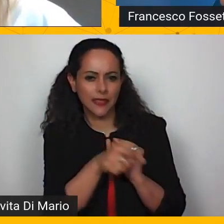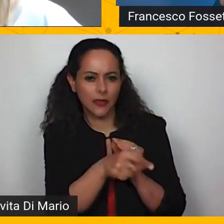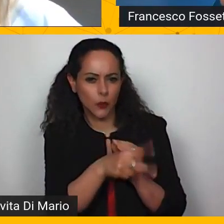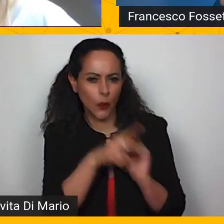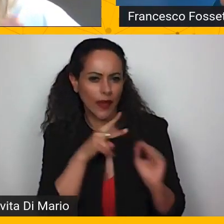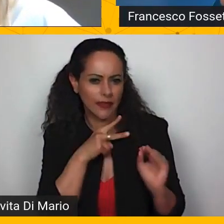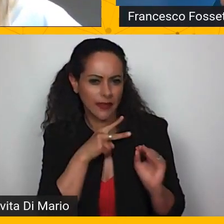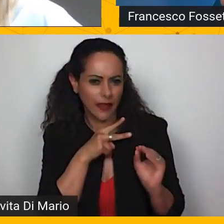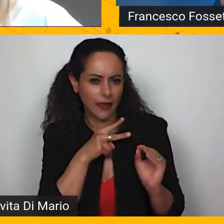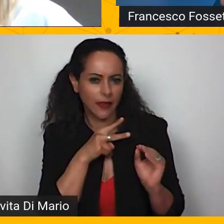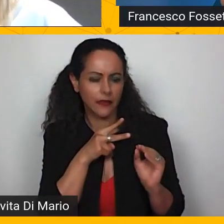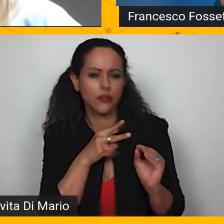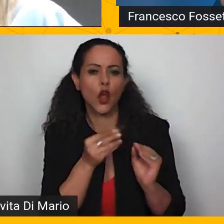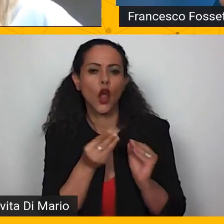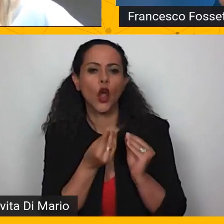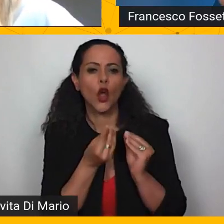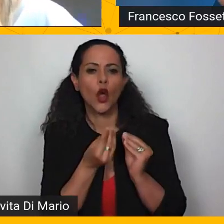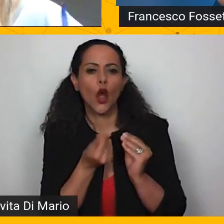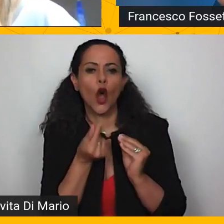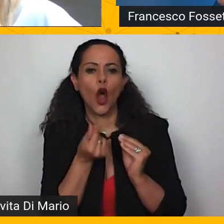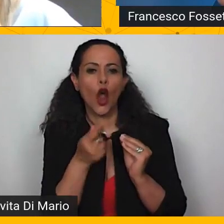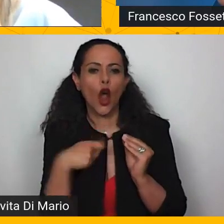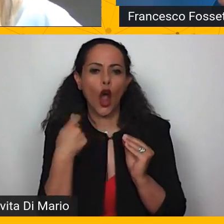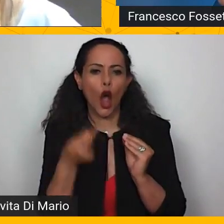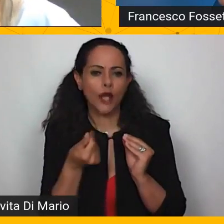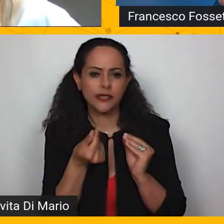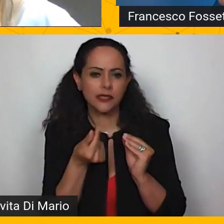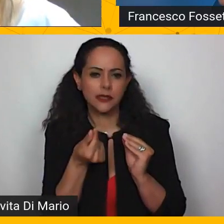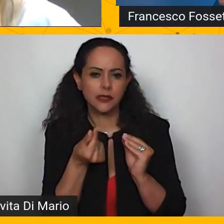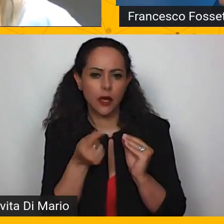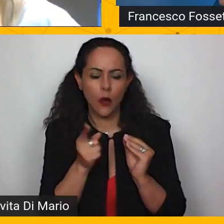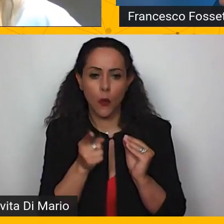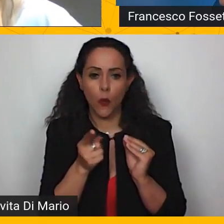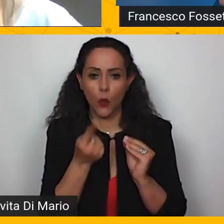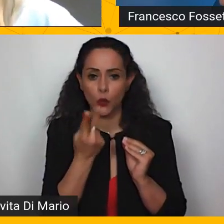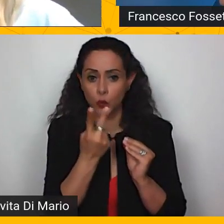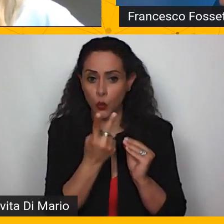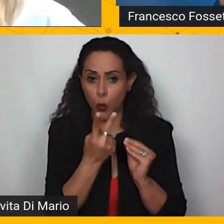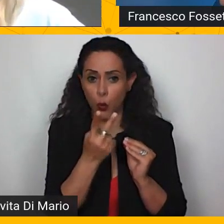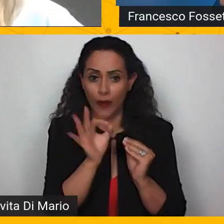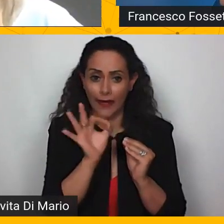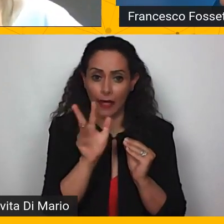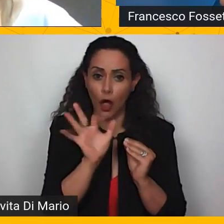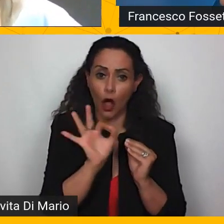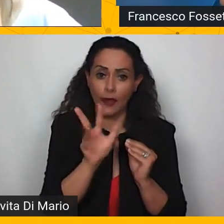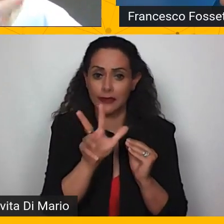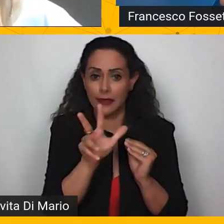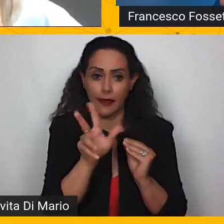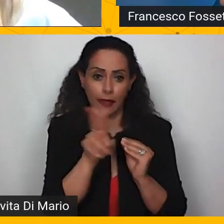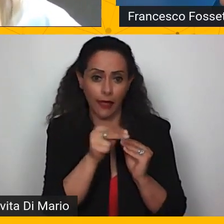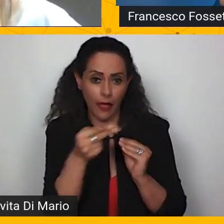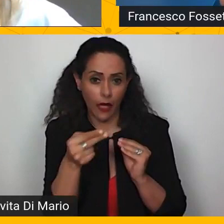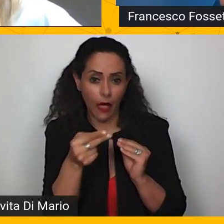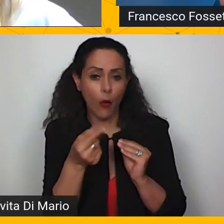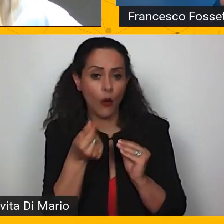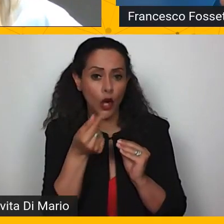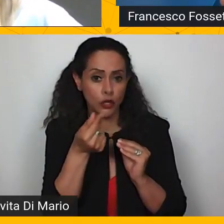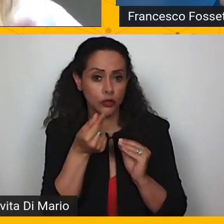citato, di quali costi avere, cioè stiamo parlando di due,